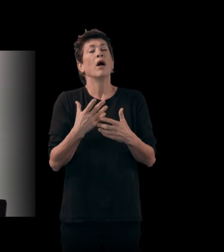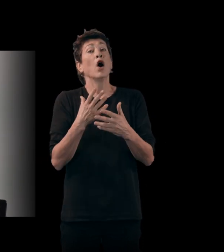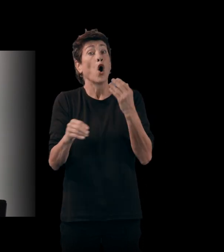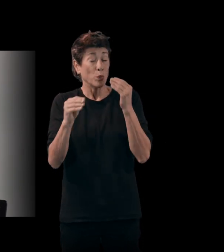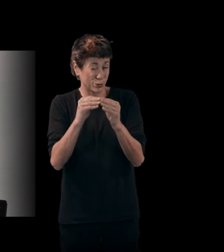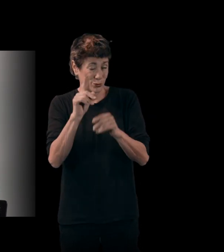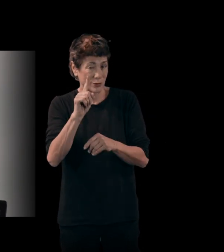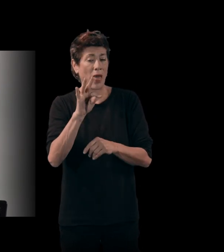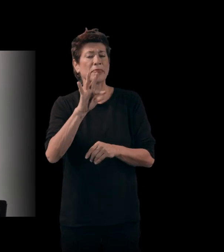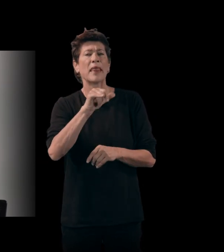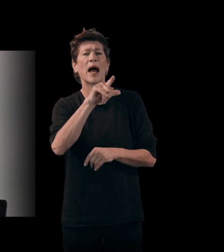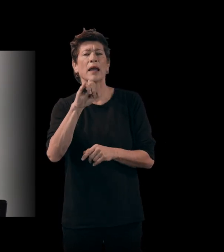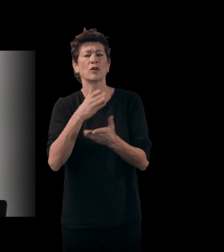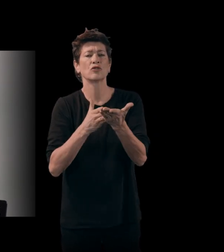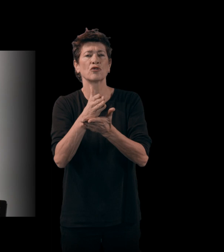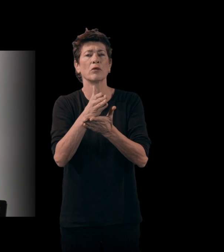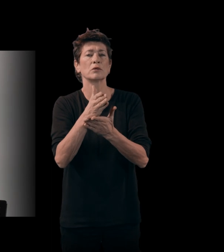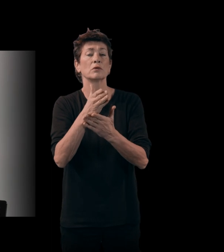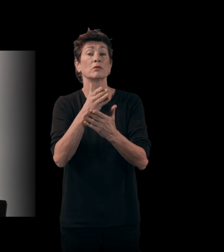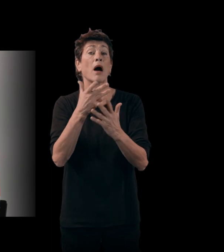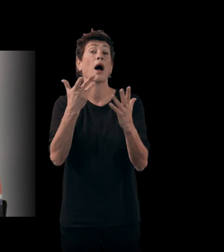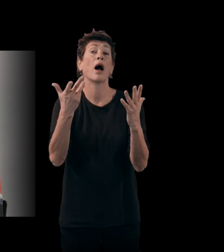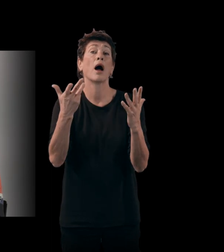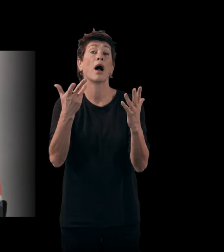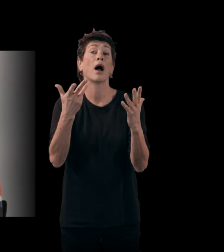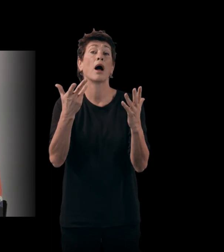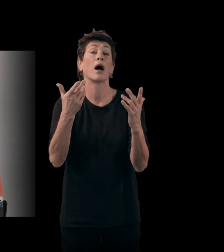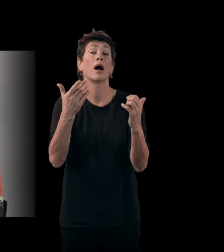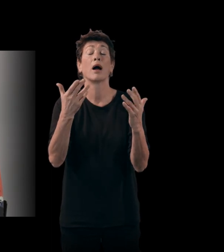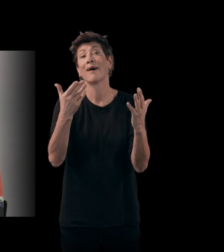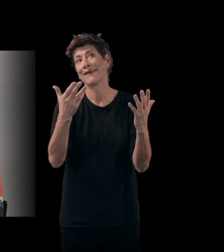La taille côté transmission,